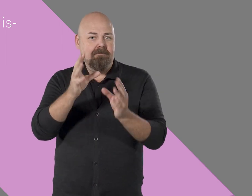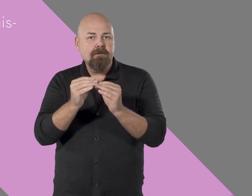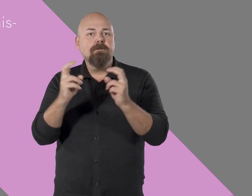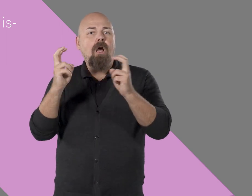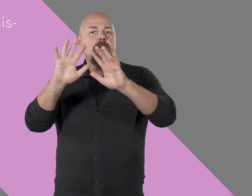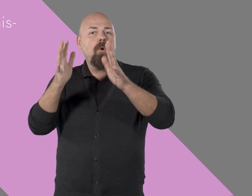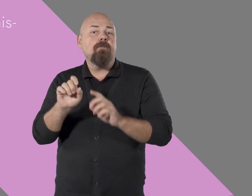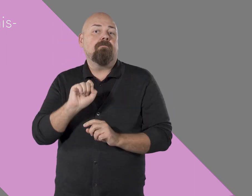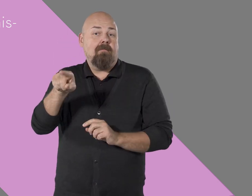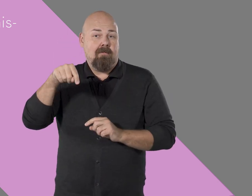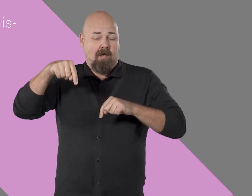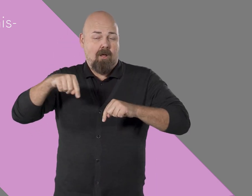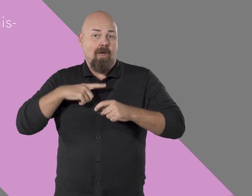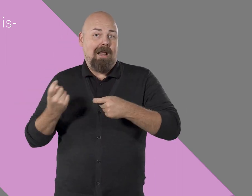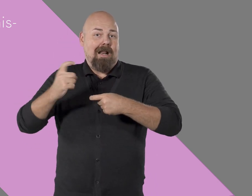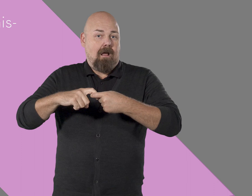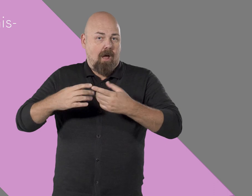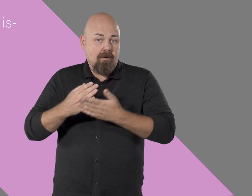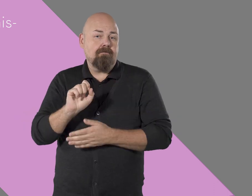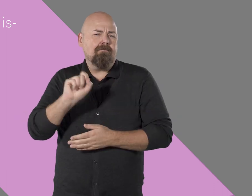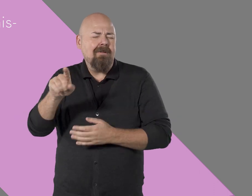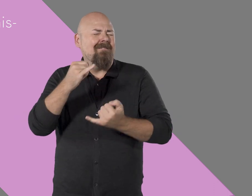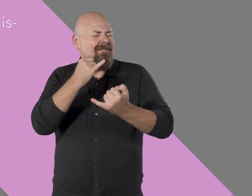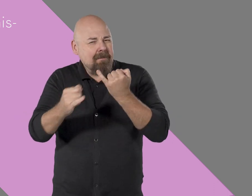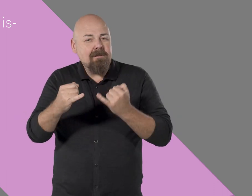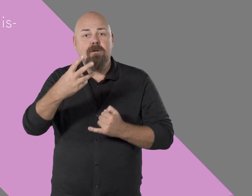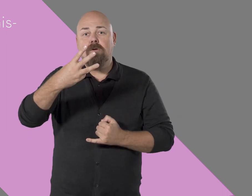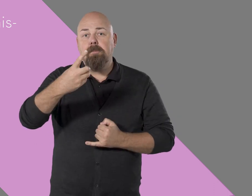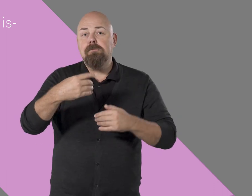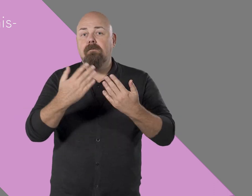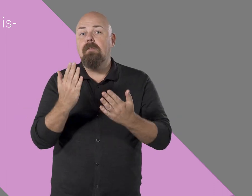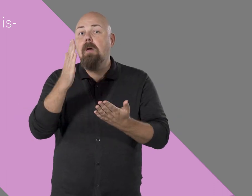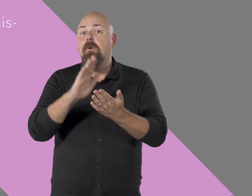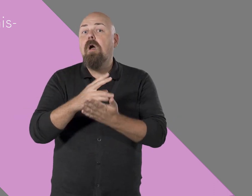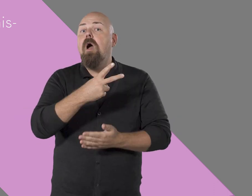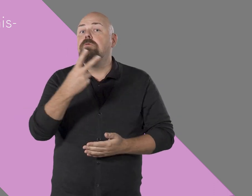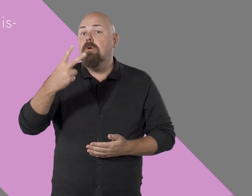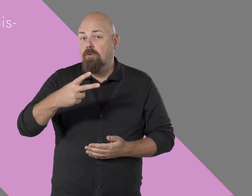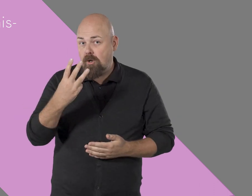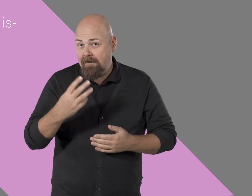viimeistään 31.1.2023 sähköisesti alla olevan linkin kautta.